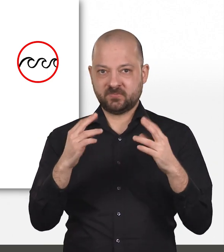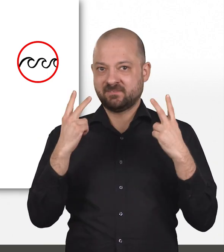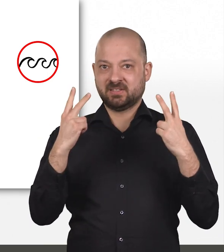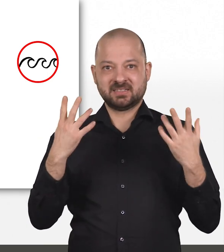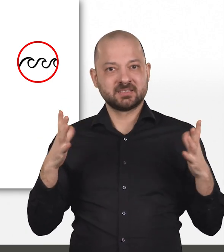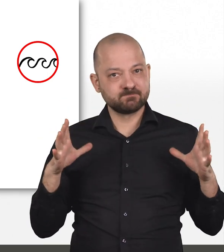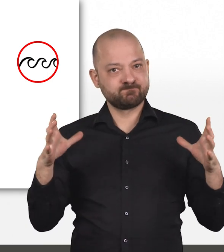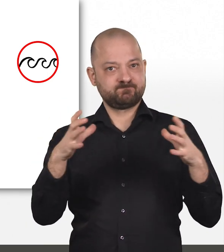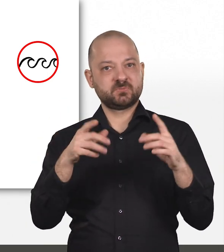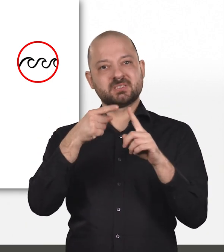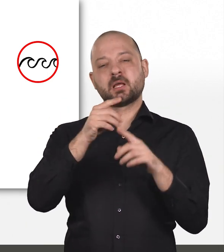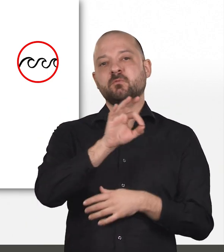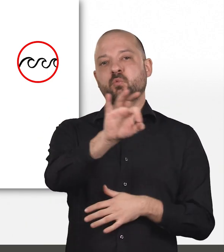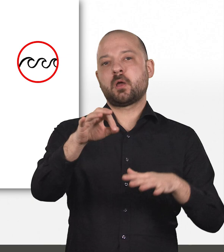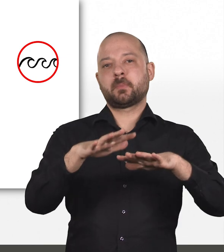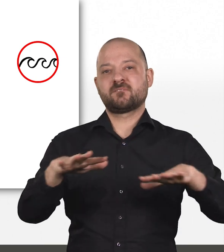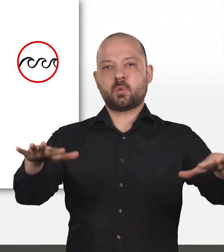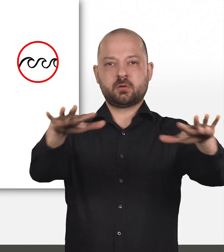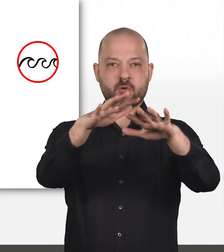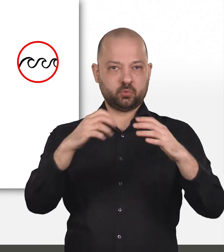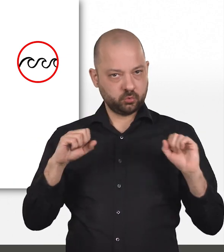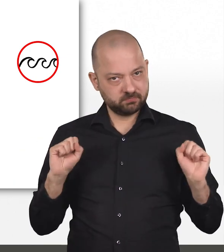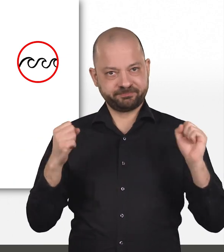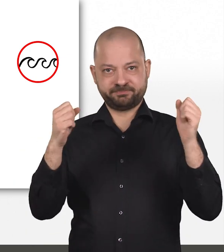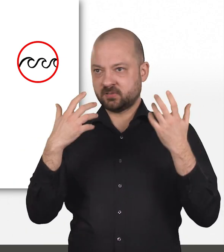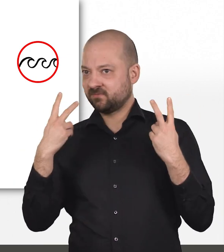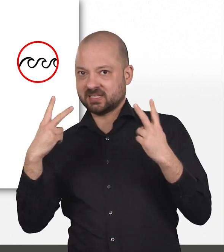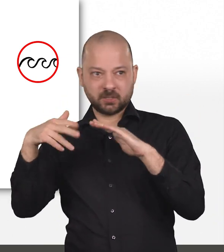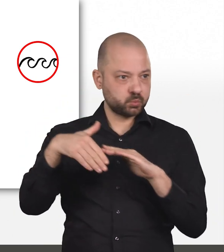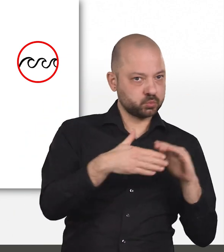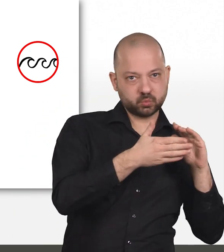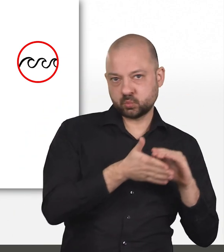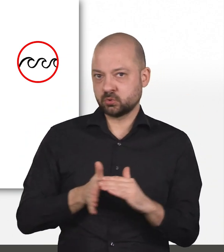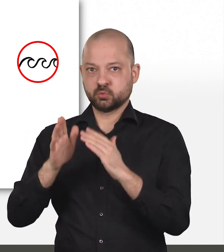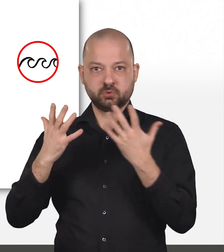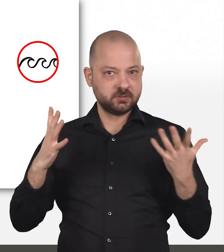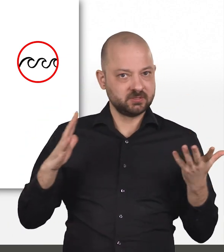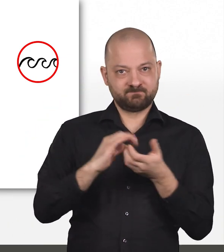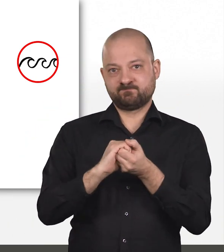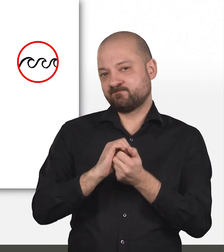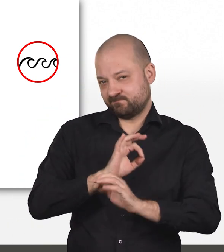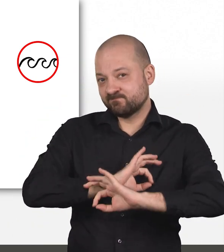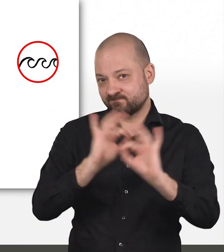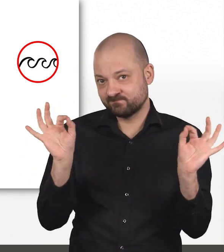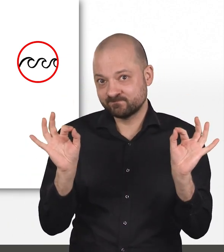der Bevölkerung zu handeln, ist gegenseitige Unterstützung gefragt. Schließlich geht zusammen alles besser!